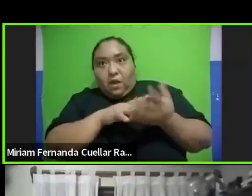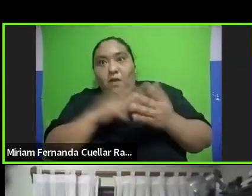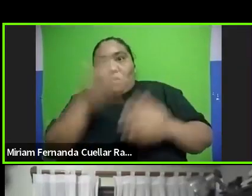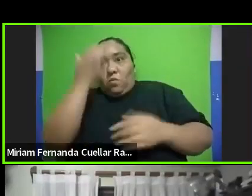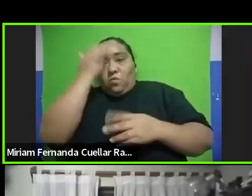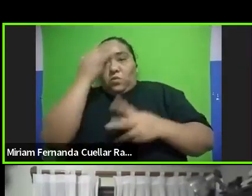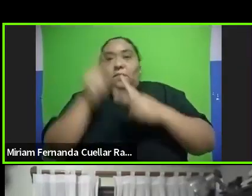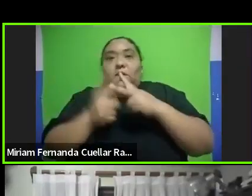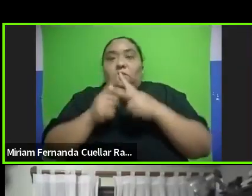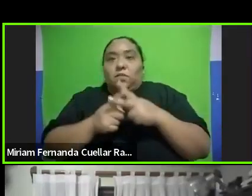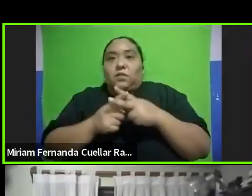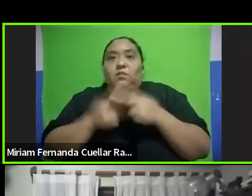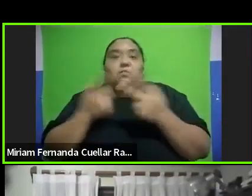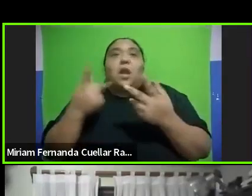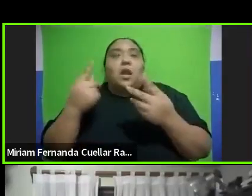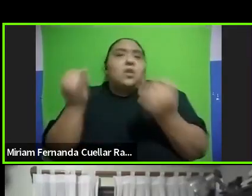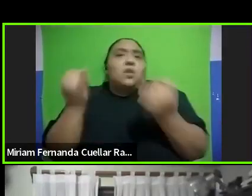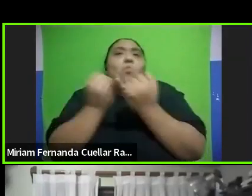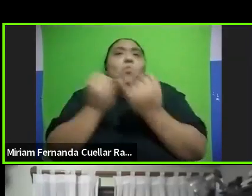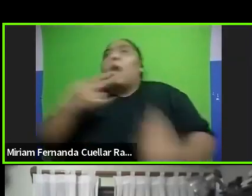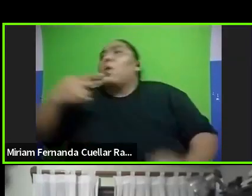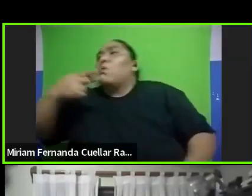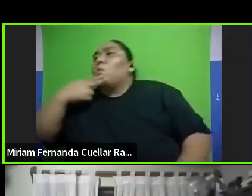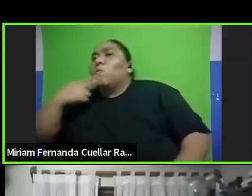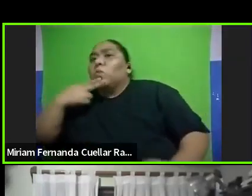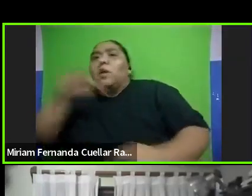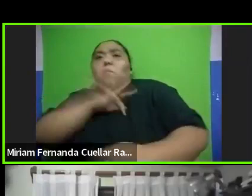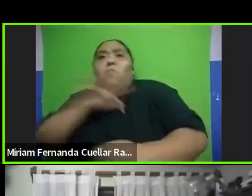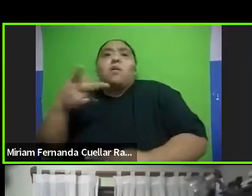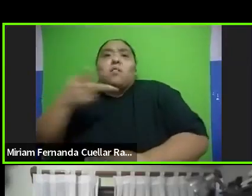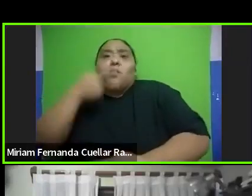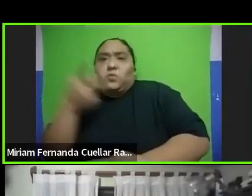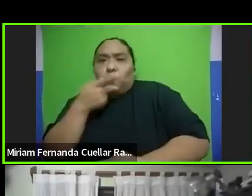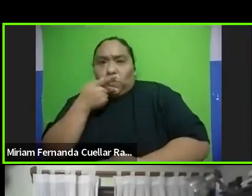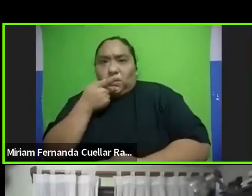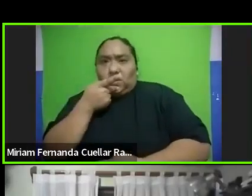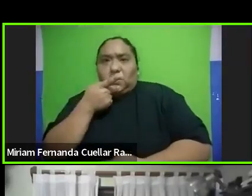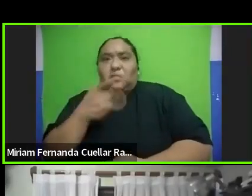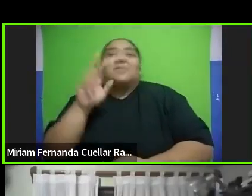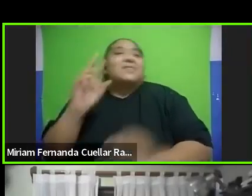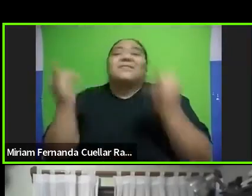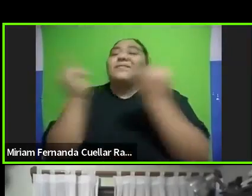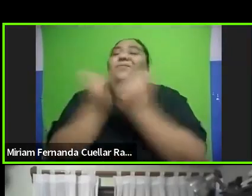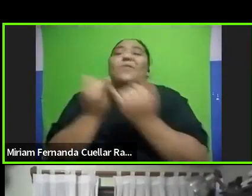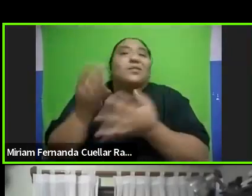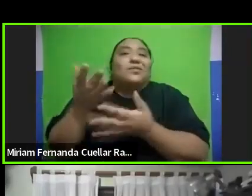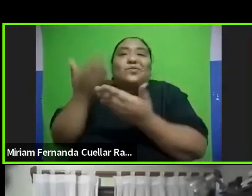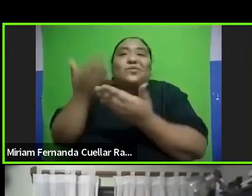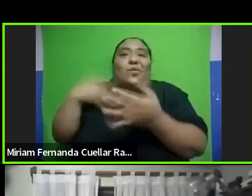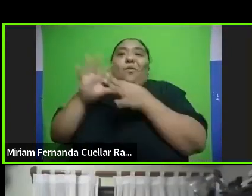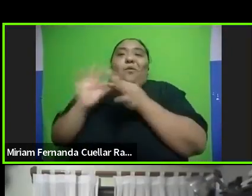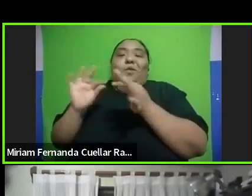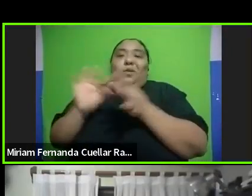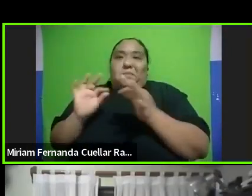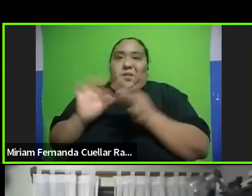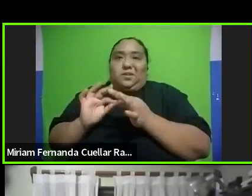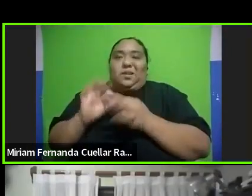Entonces, realmente es tomando como como base todas estas ideas como base todas estas ideas de que es cogniciones cogniciones reizada con el